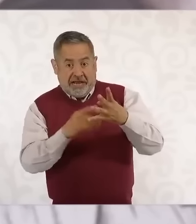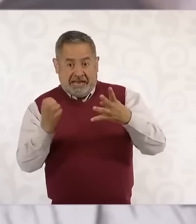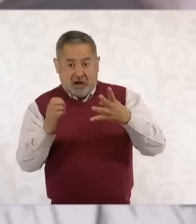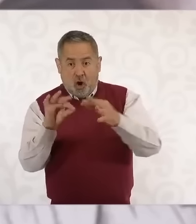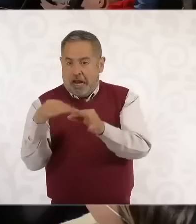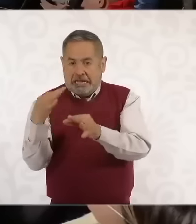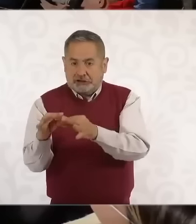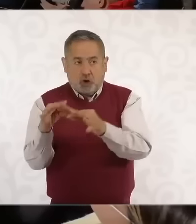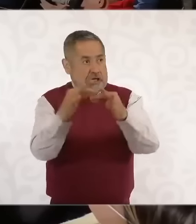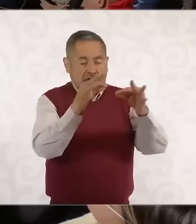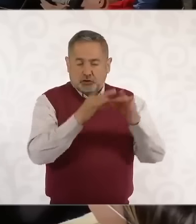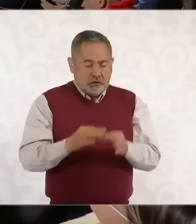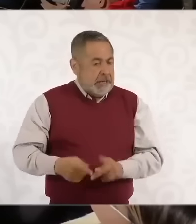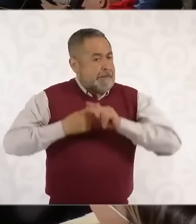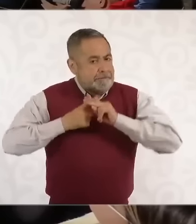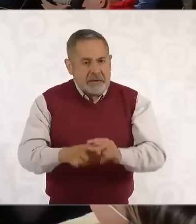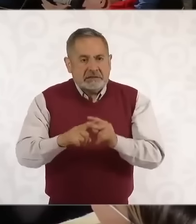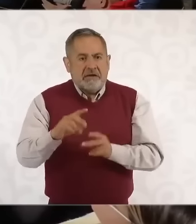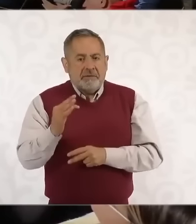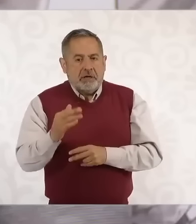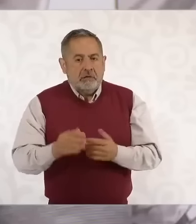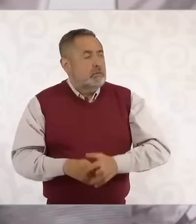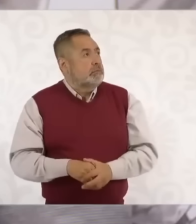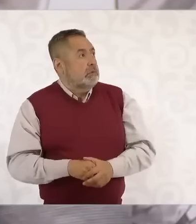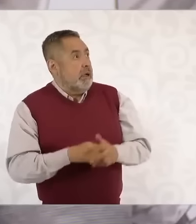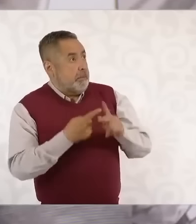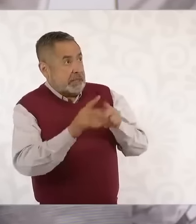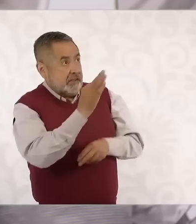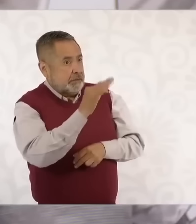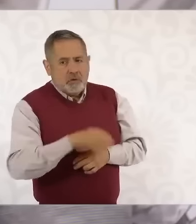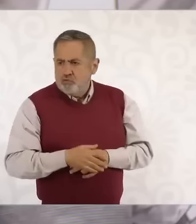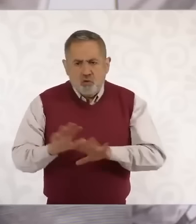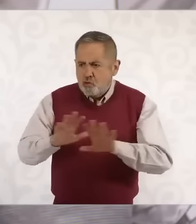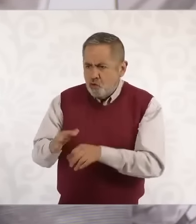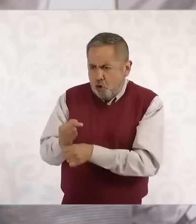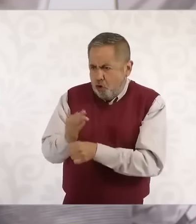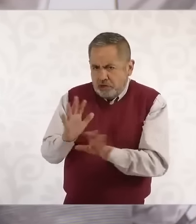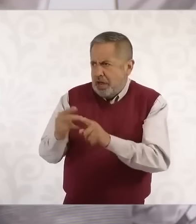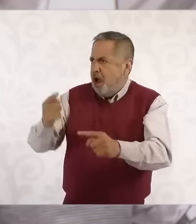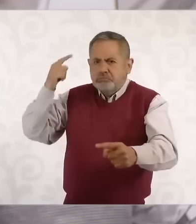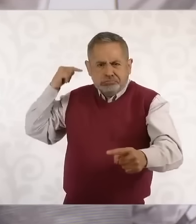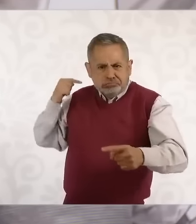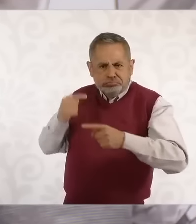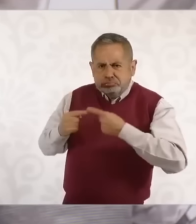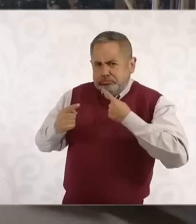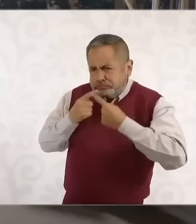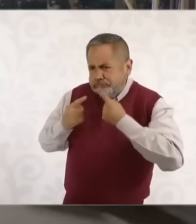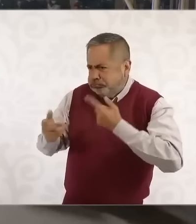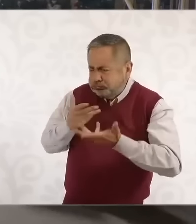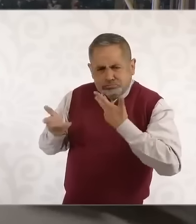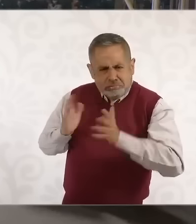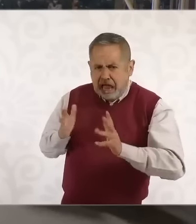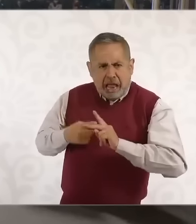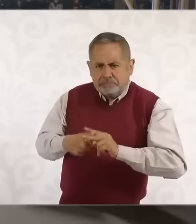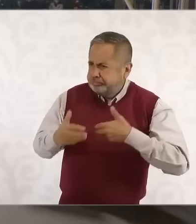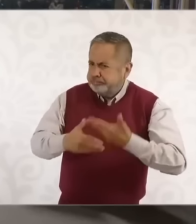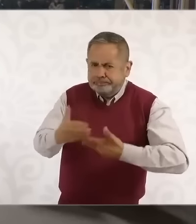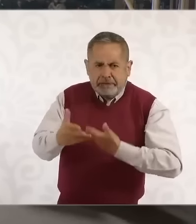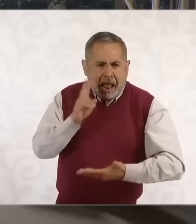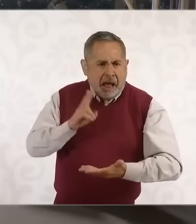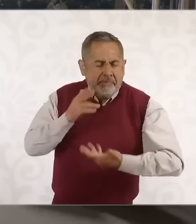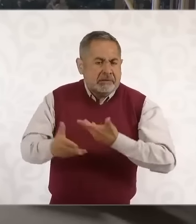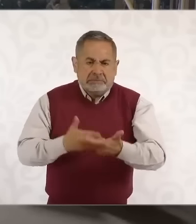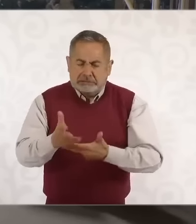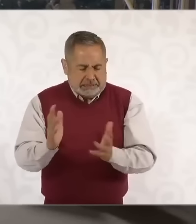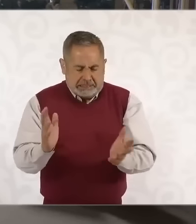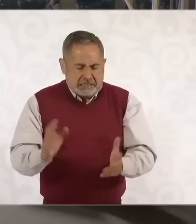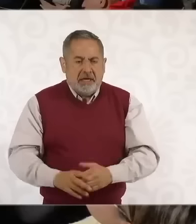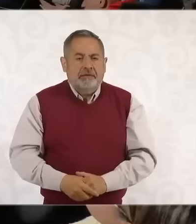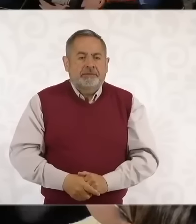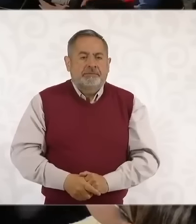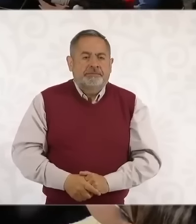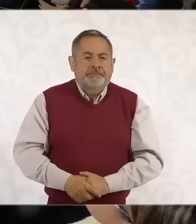Podríamos decir que en febrero arrancan las negociaciones, ¿no? Estamos en eso. Llevamos meses